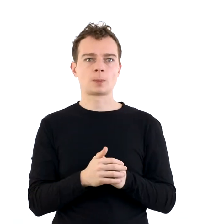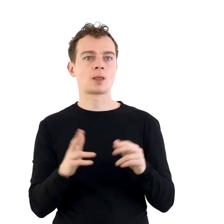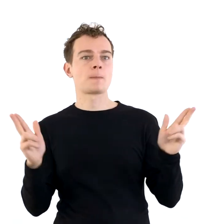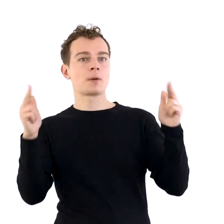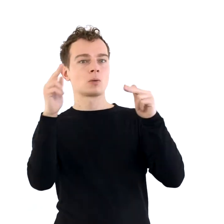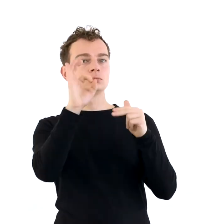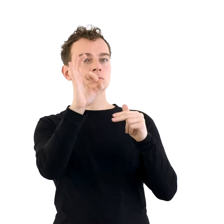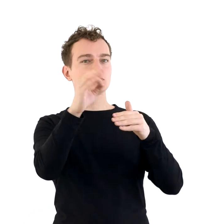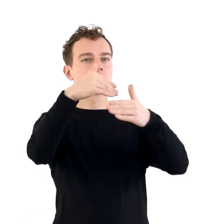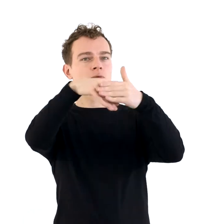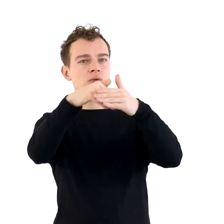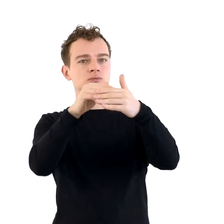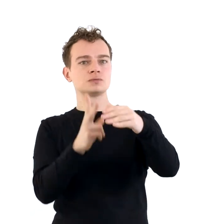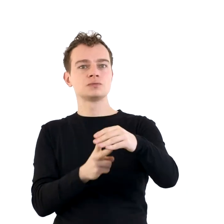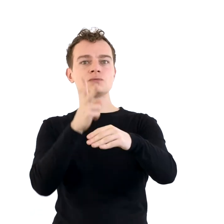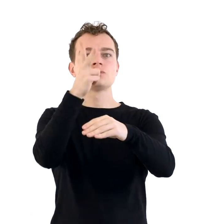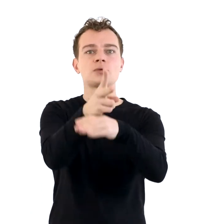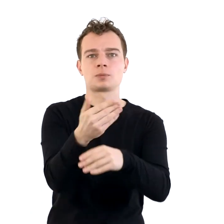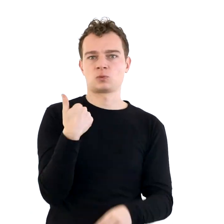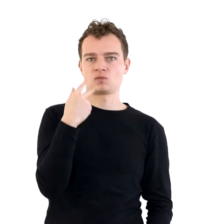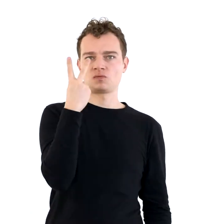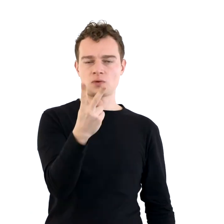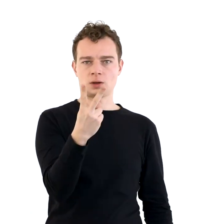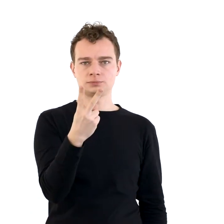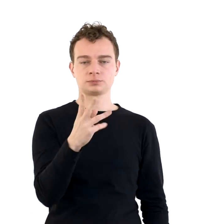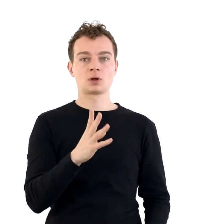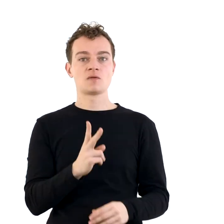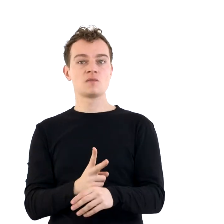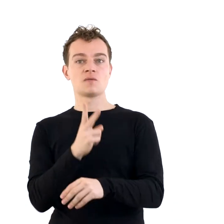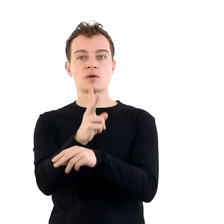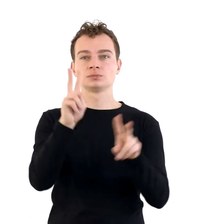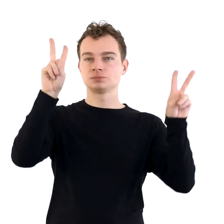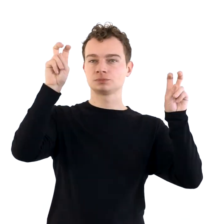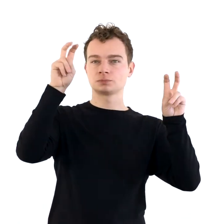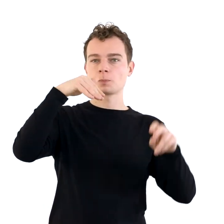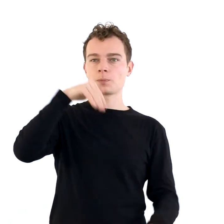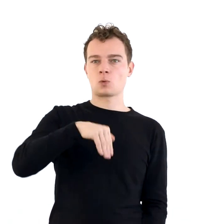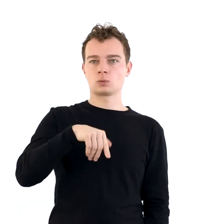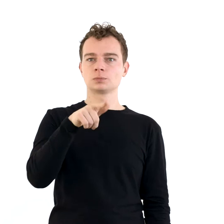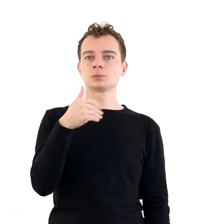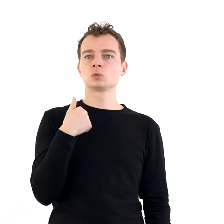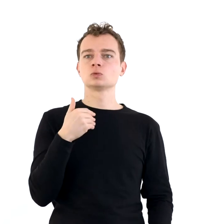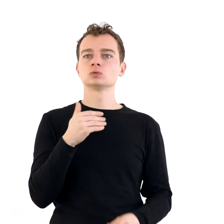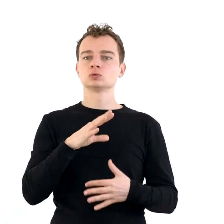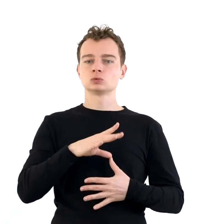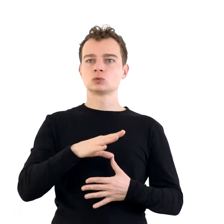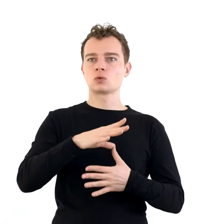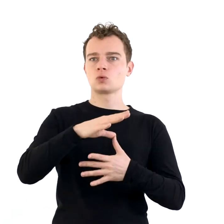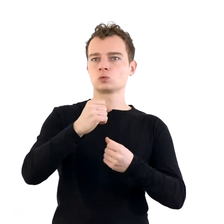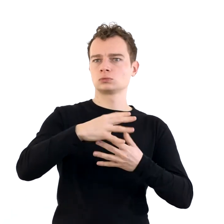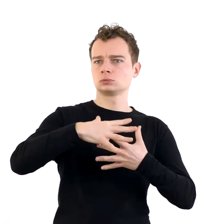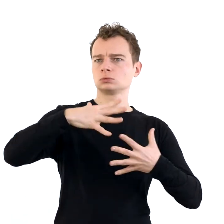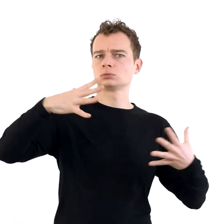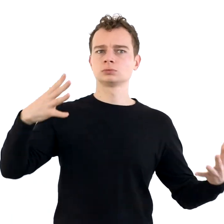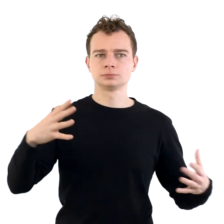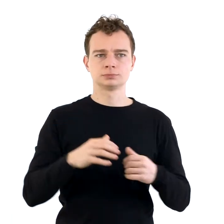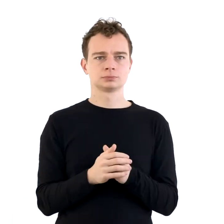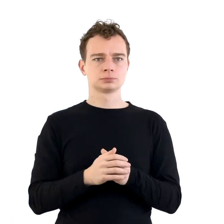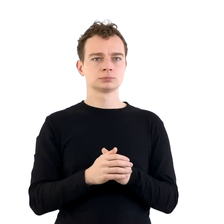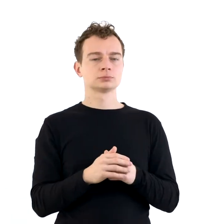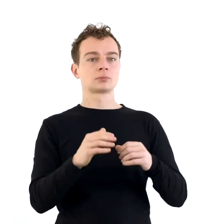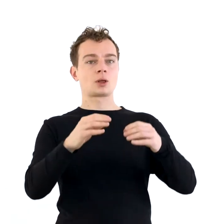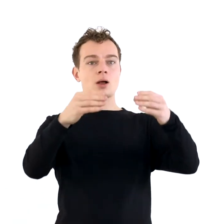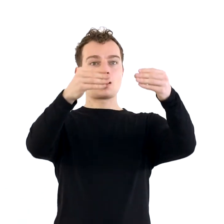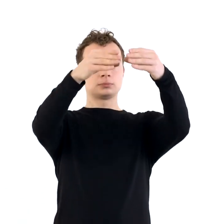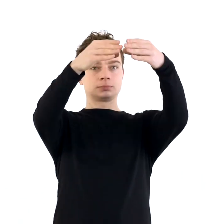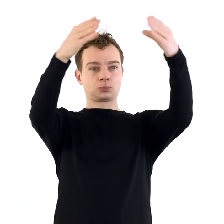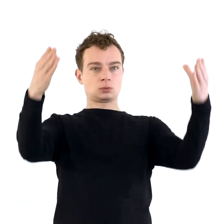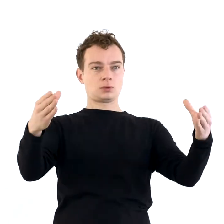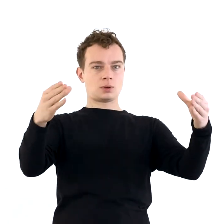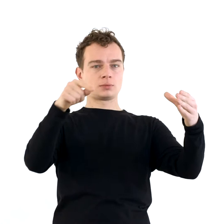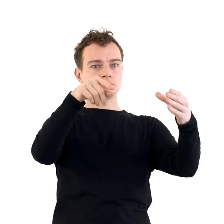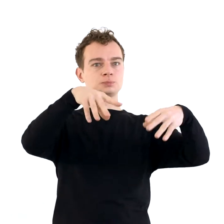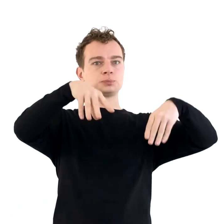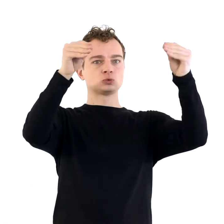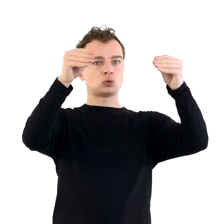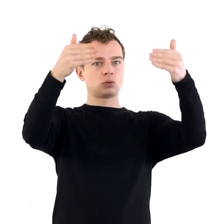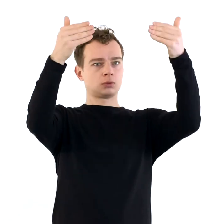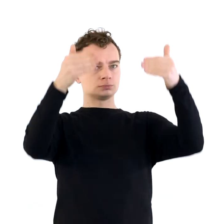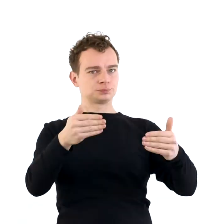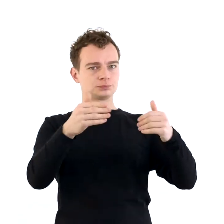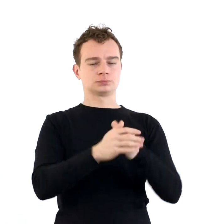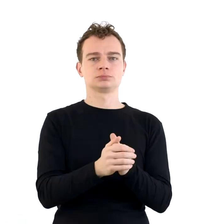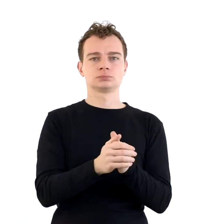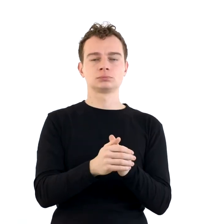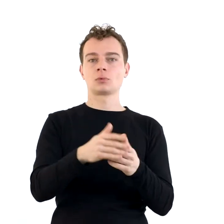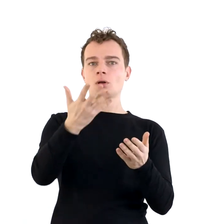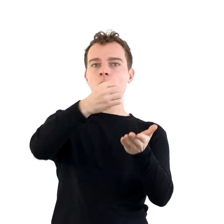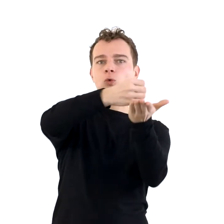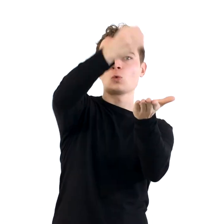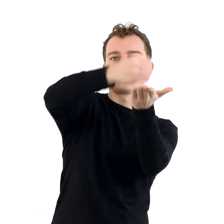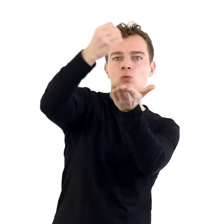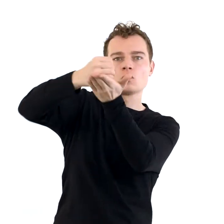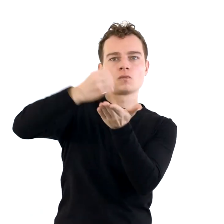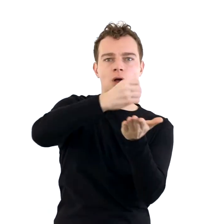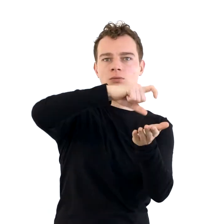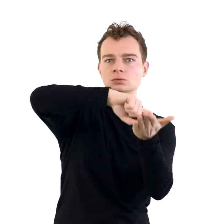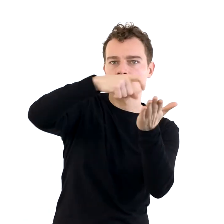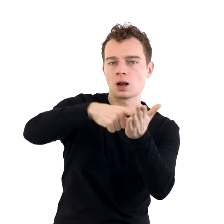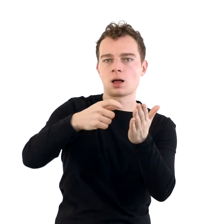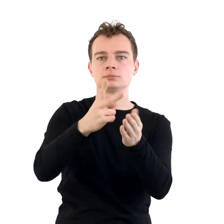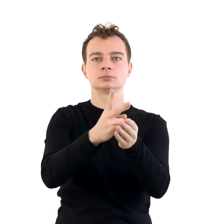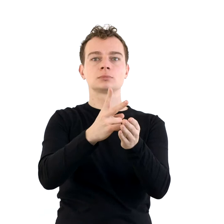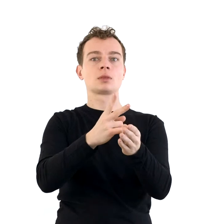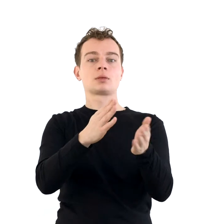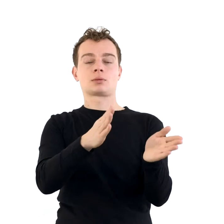Do wnętrza prowadziły dwa wejścia: od strony płd – przez monumentalne schody, portyk i salę kolumnową,